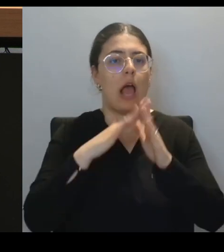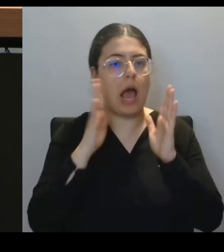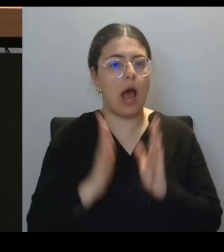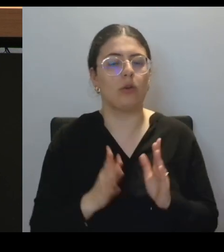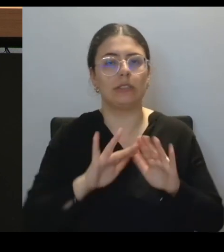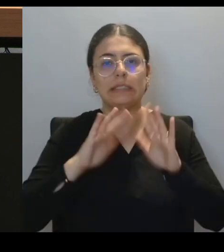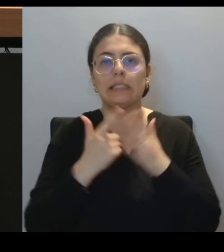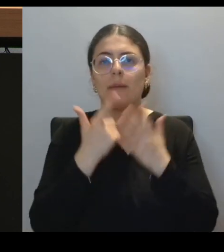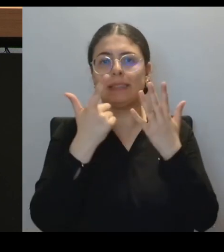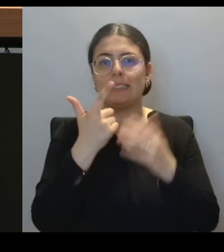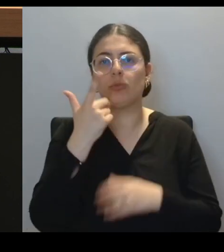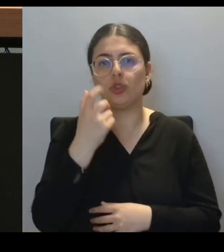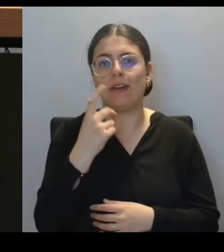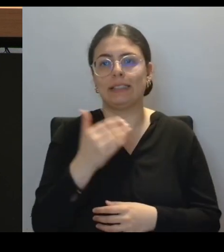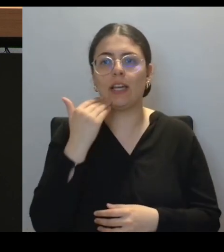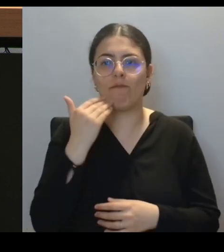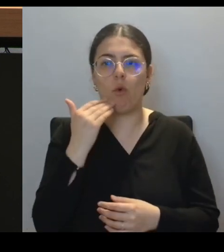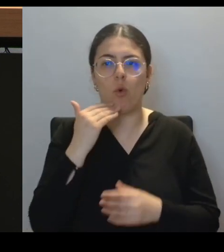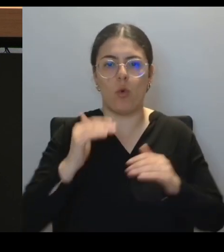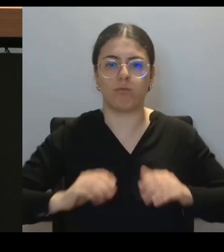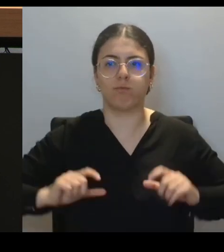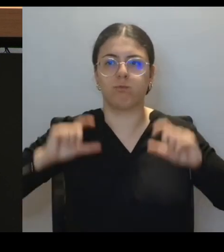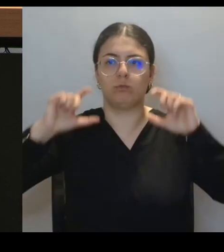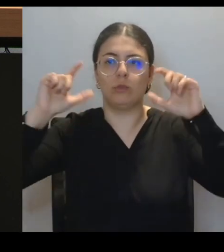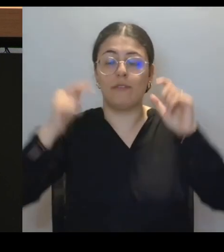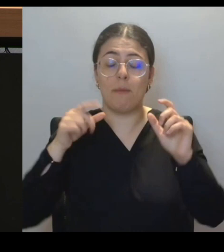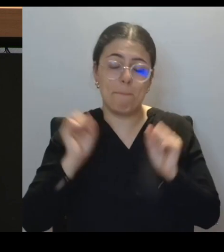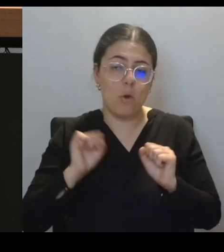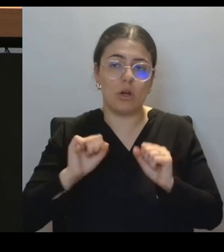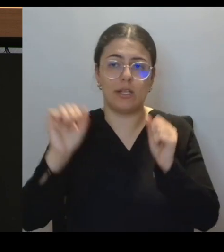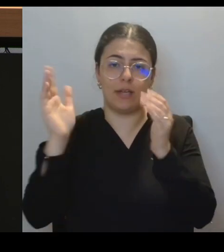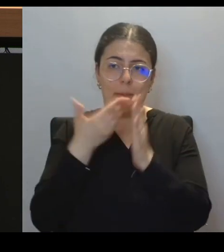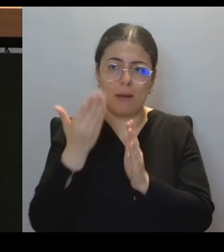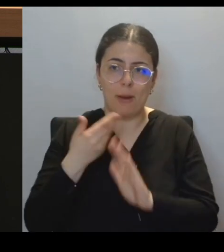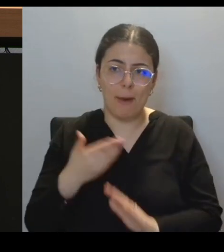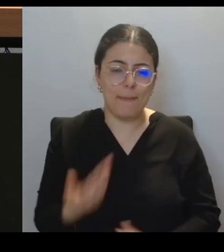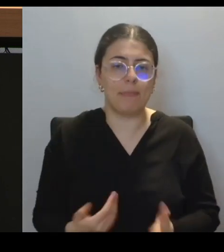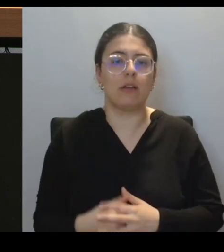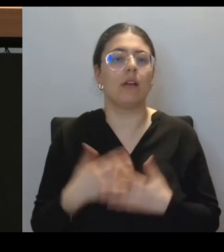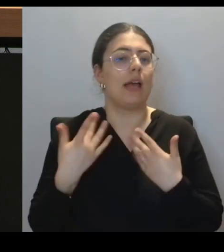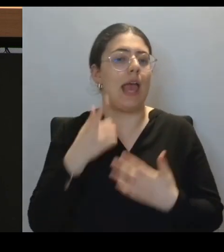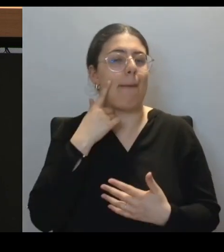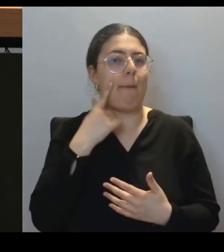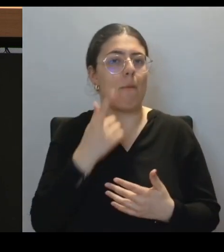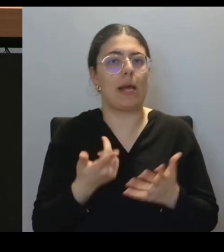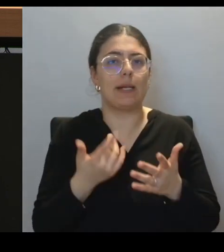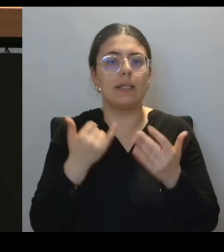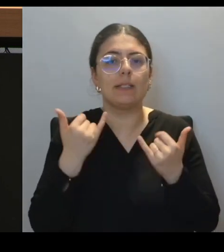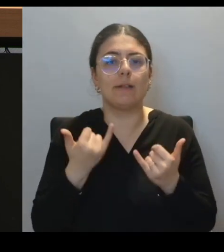Zum aktuellen Zeitpunkt gibt es die Einschätzung, dass die Kosten für die Instandsetzung um das Zweifache des Kaufpreis